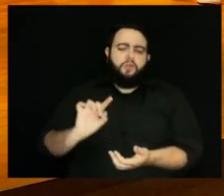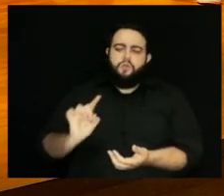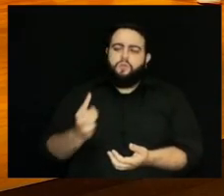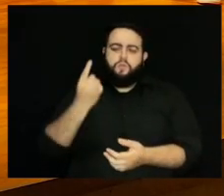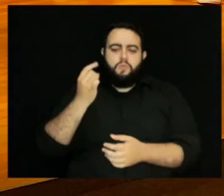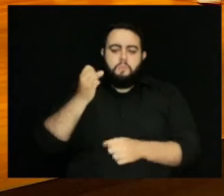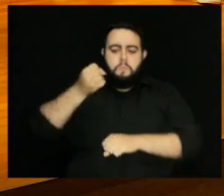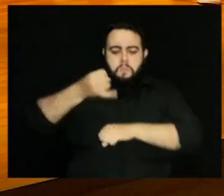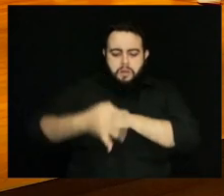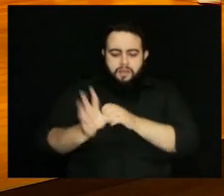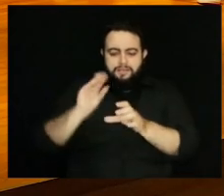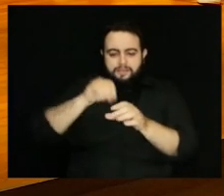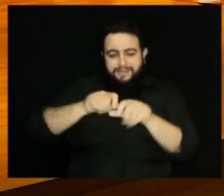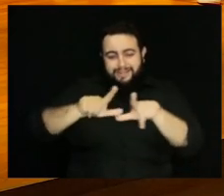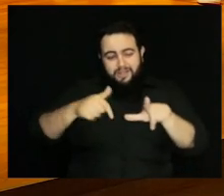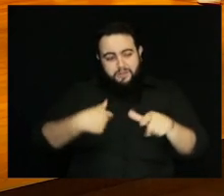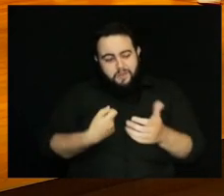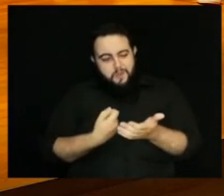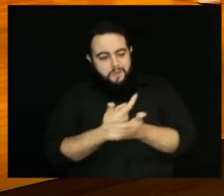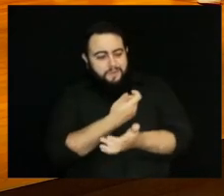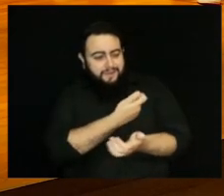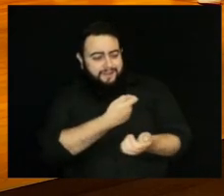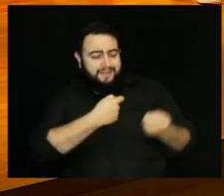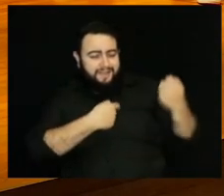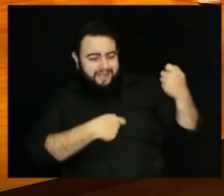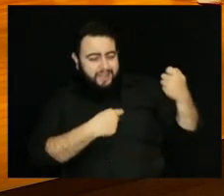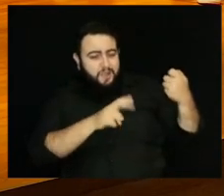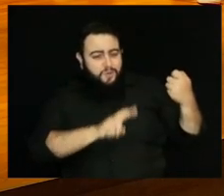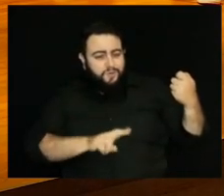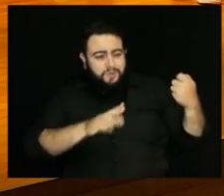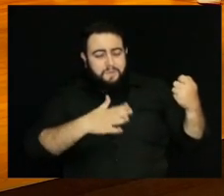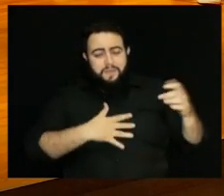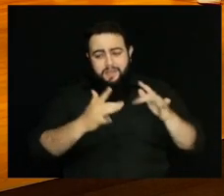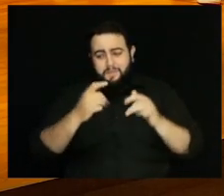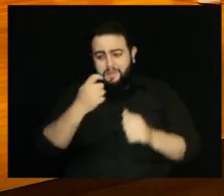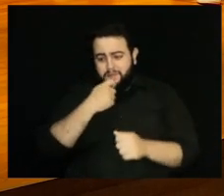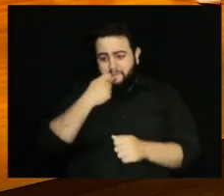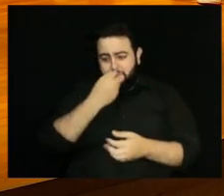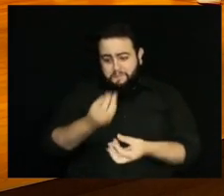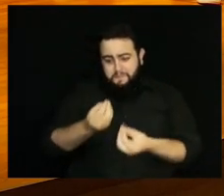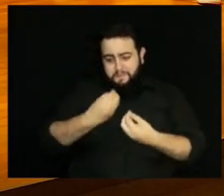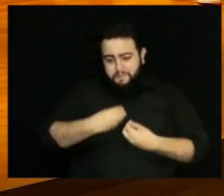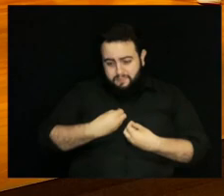Saloon, comprei uma guitarra usada alguma namorada me passou batom. Durou um tempo, até foi bom, mas